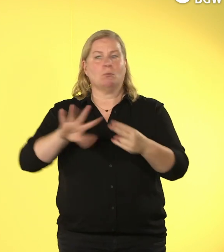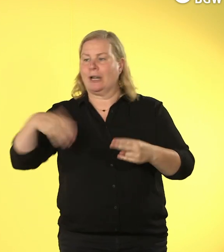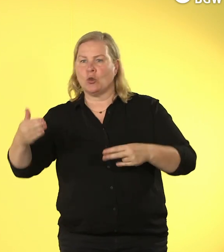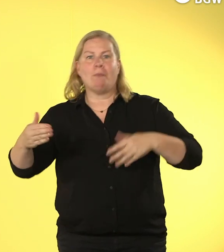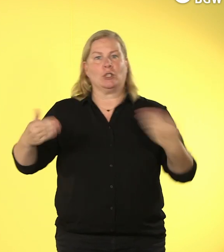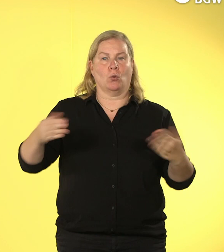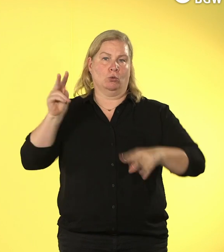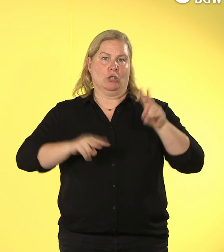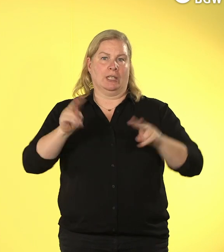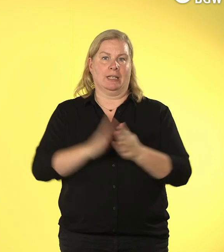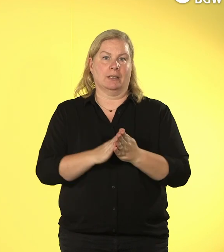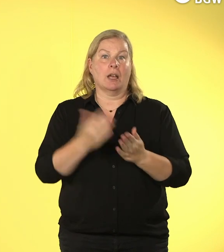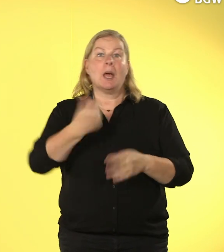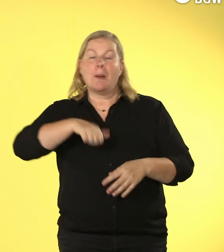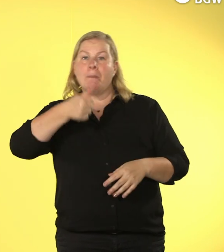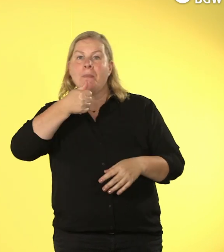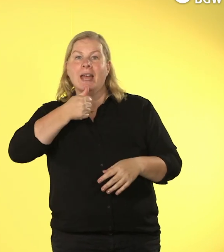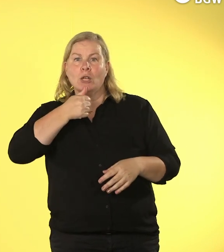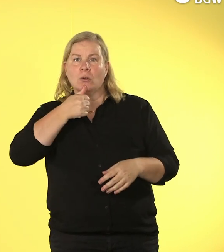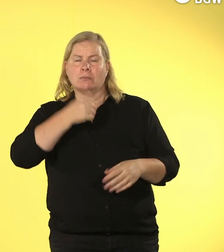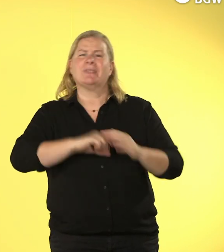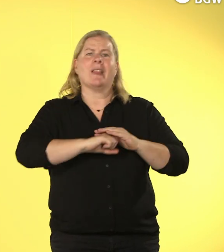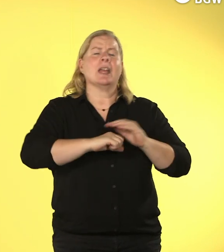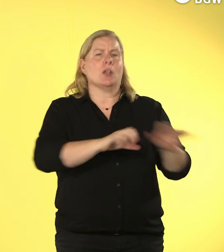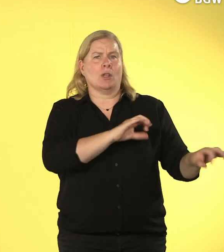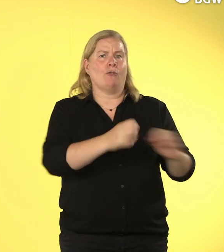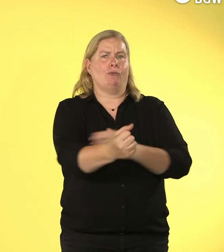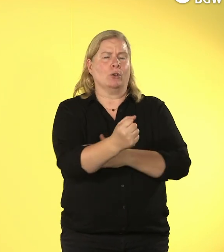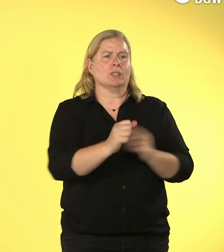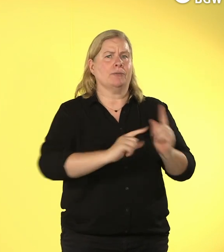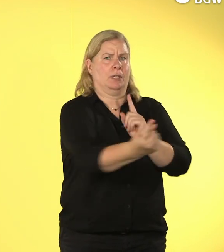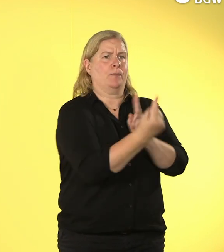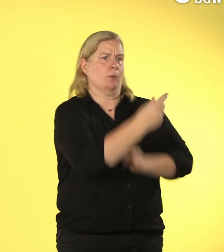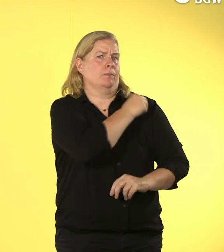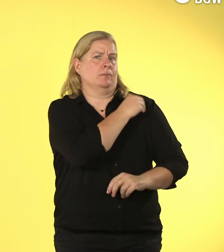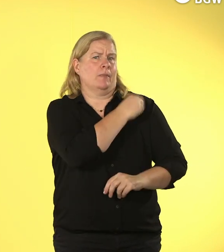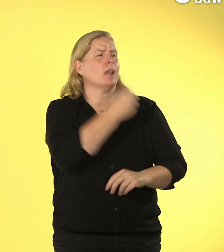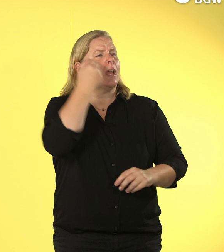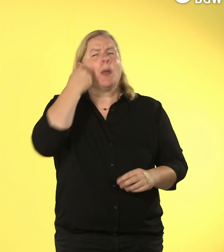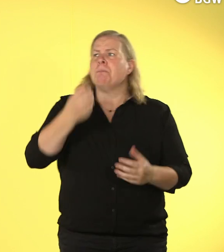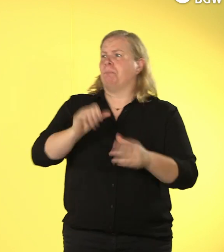Die Jüngeren treten damit schneller an mich als Führungskraft heran und bitten um Klärung, als die Älteren.